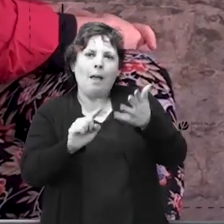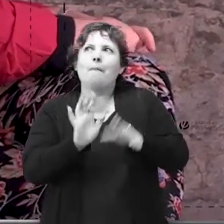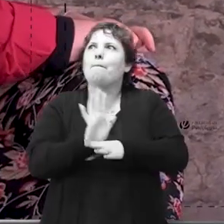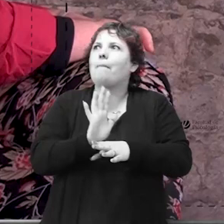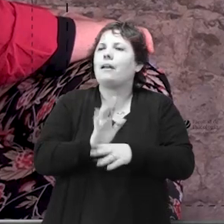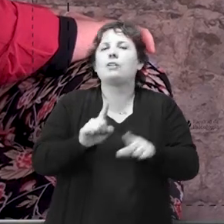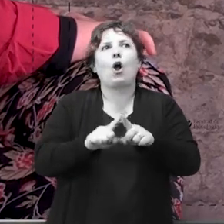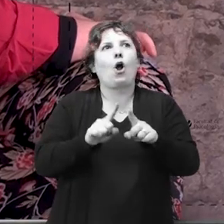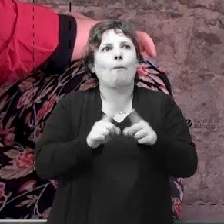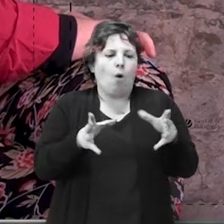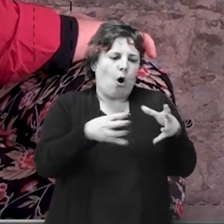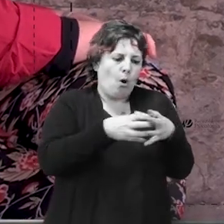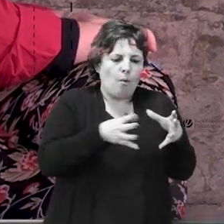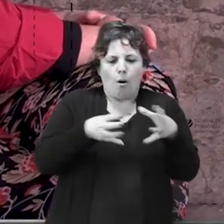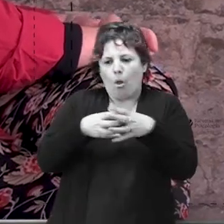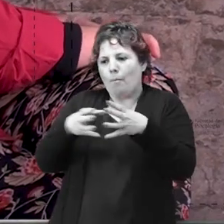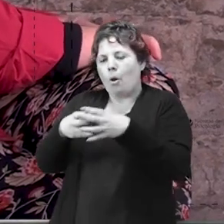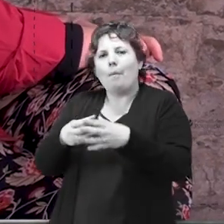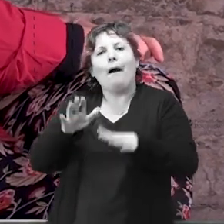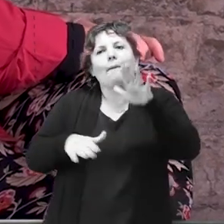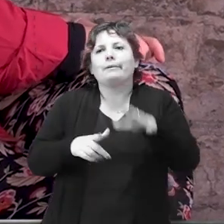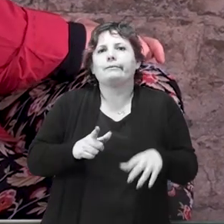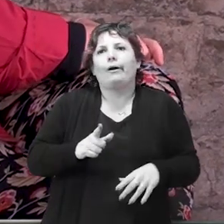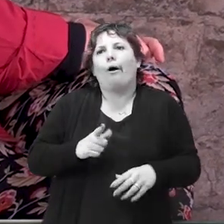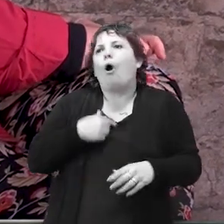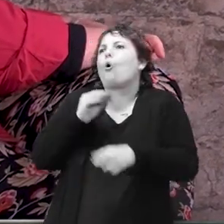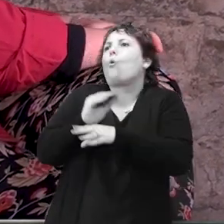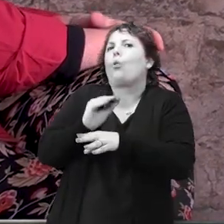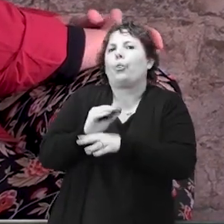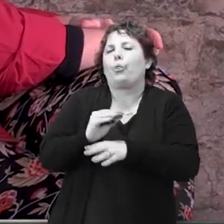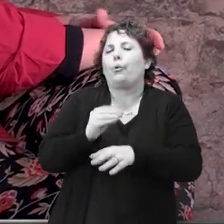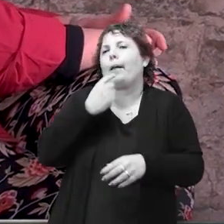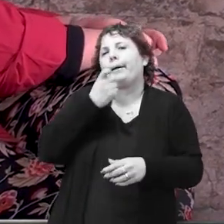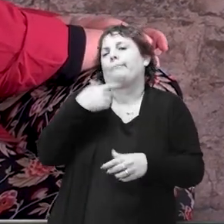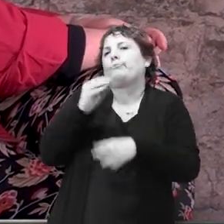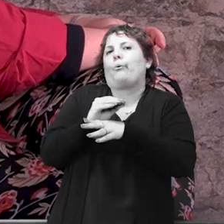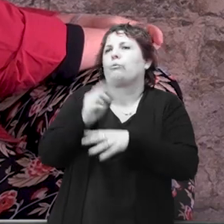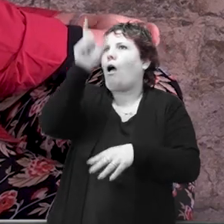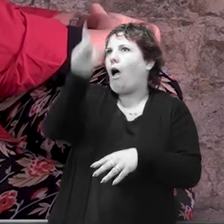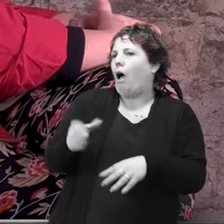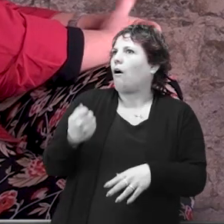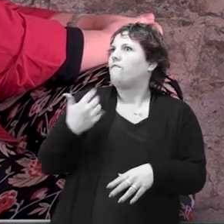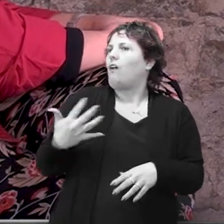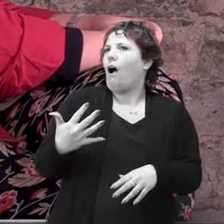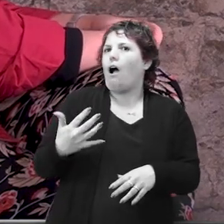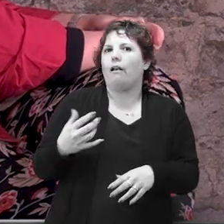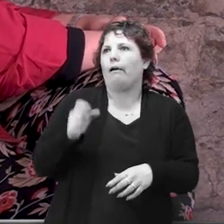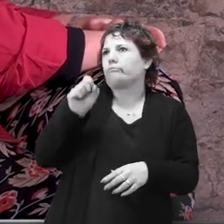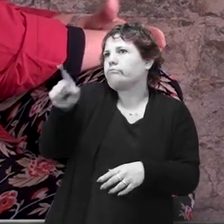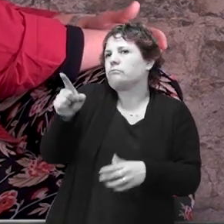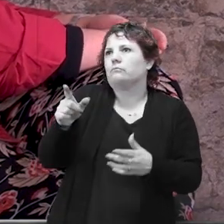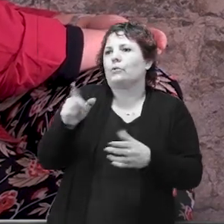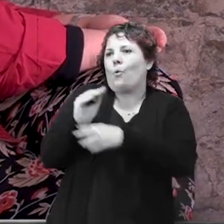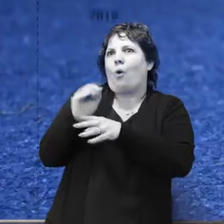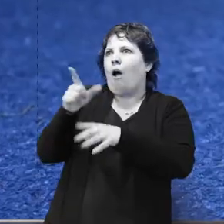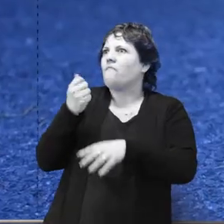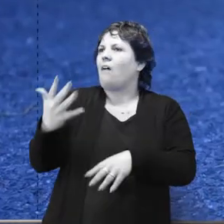que culturalmente se da valor a determinadas culturas más que a otras